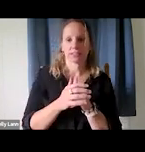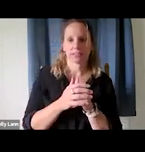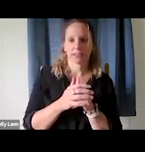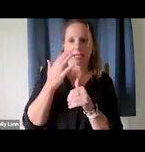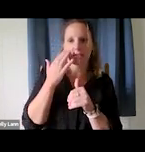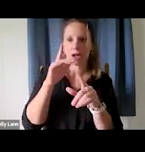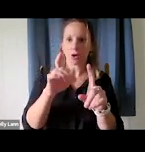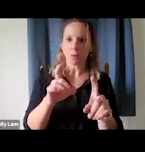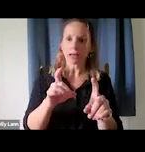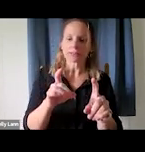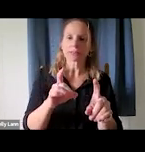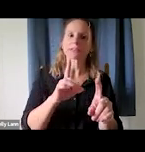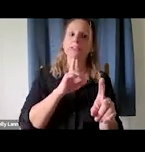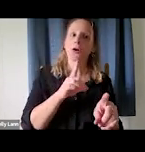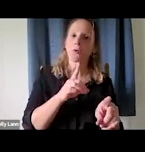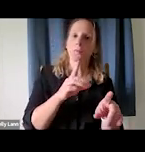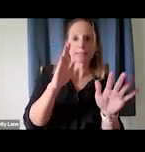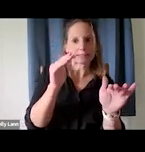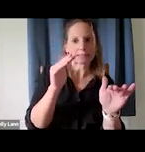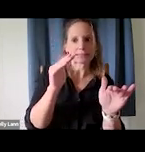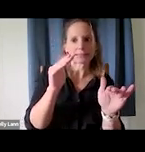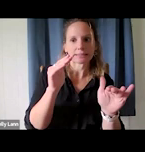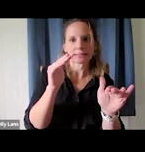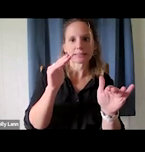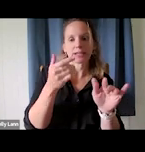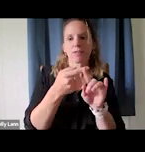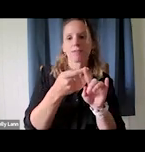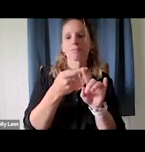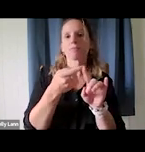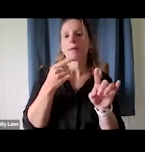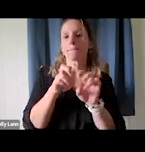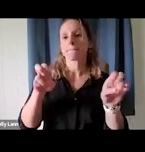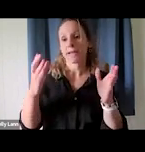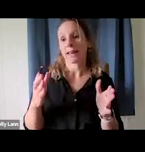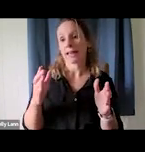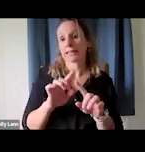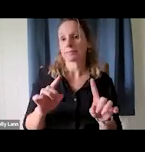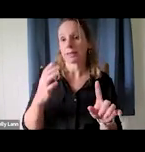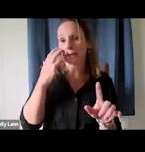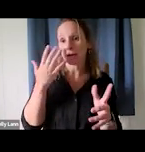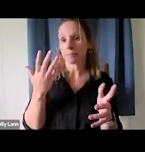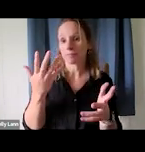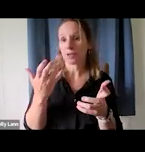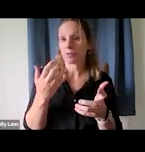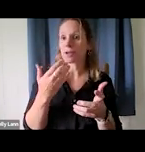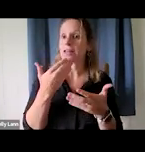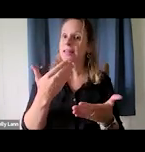hayan sido respondidas mientras las panelistas hablaban. También quiero dar las gracias a Bug